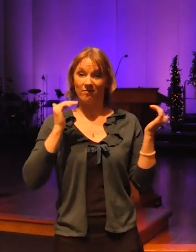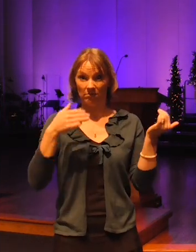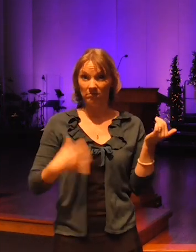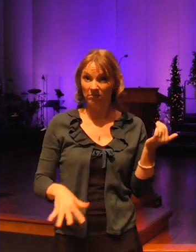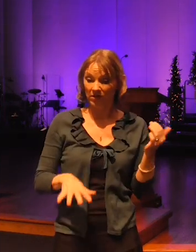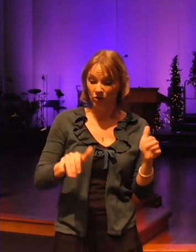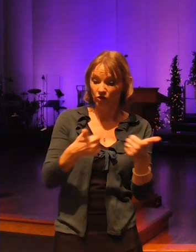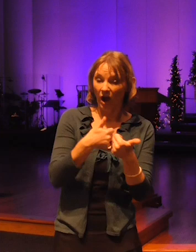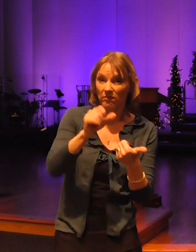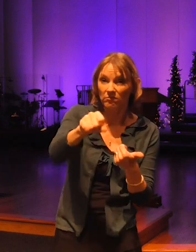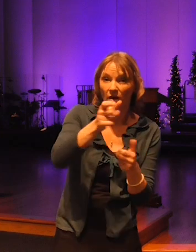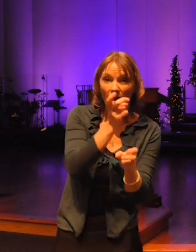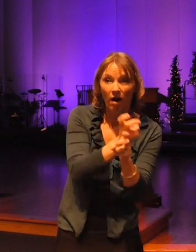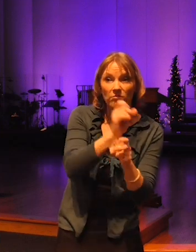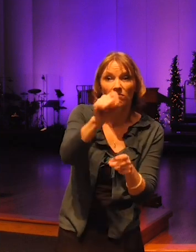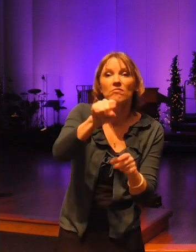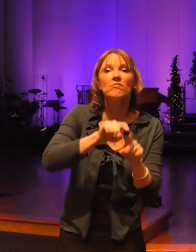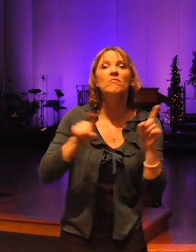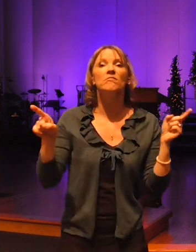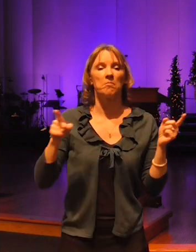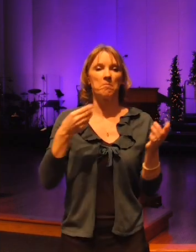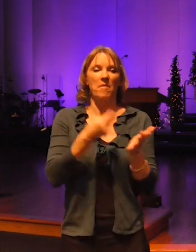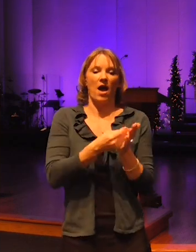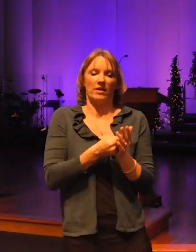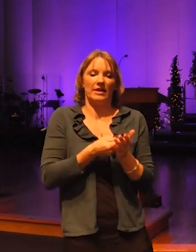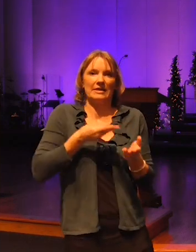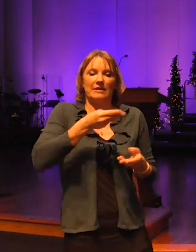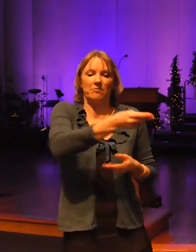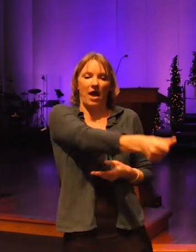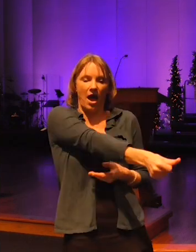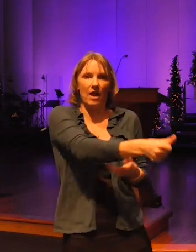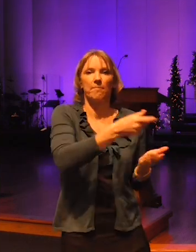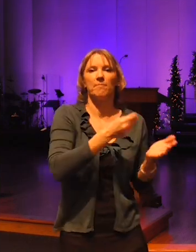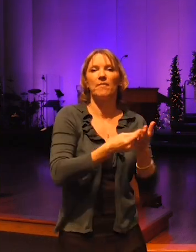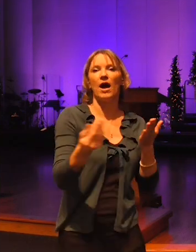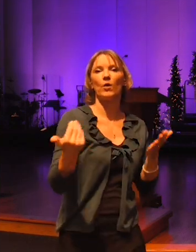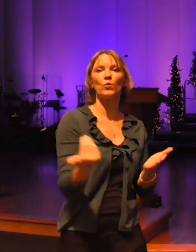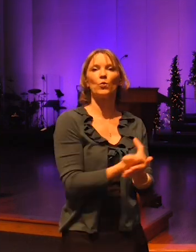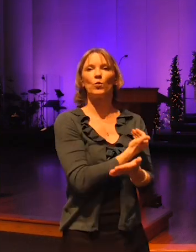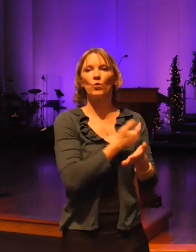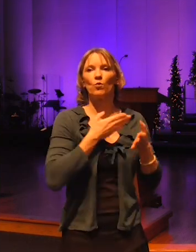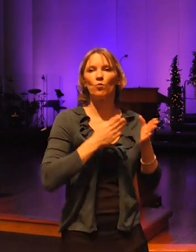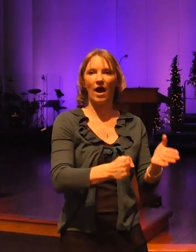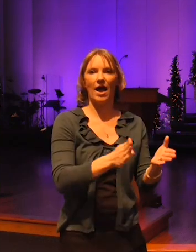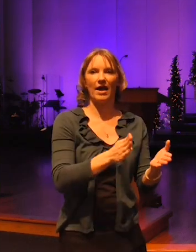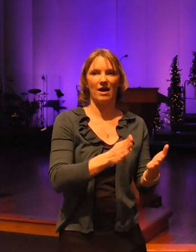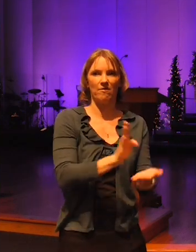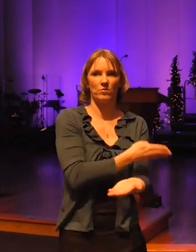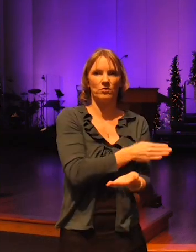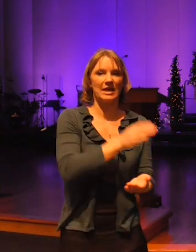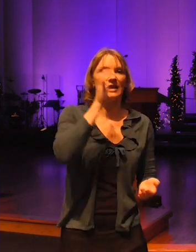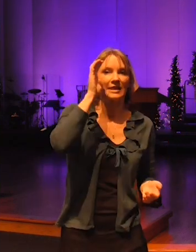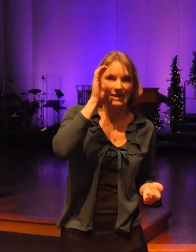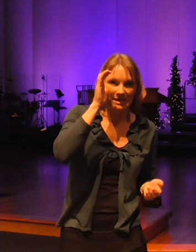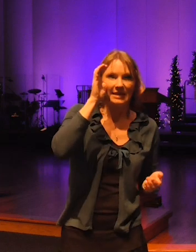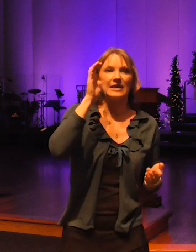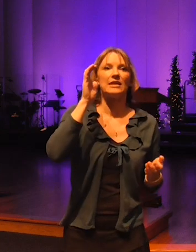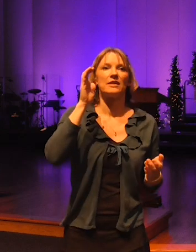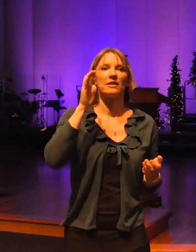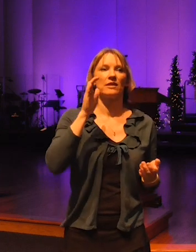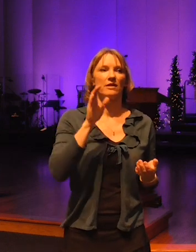dinero e invertimos en ese nuevo medio para reproducir la música que queríamos escuchar y no es diferente